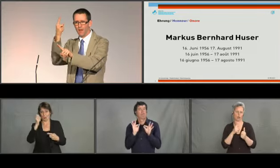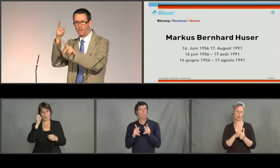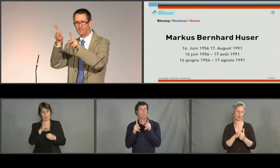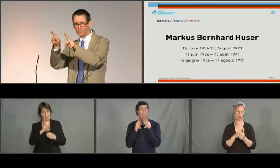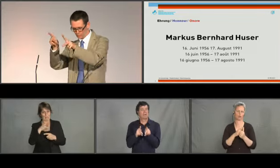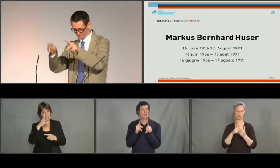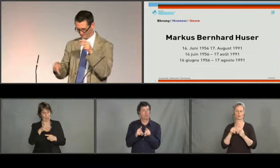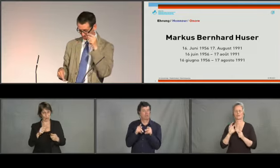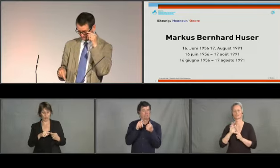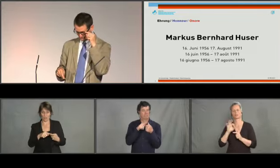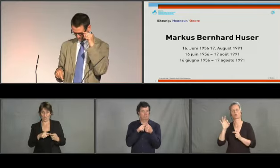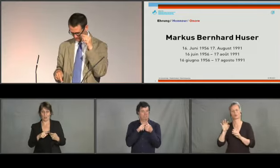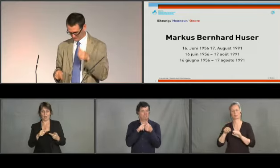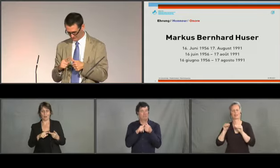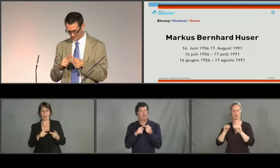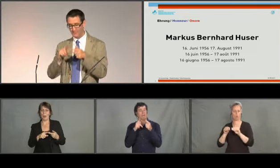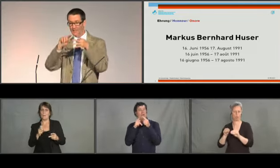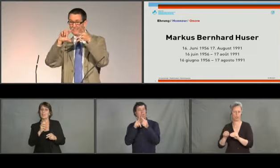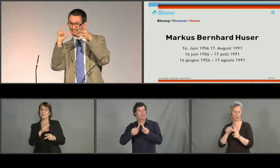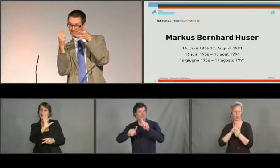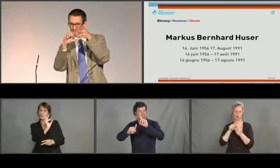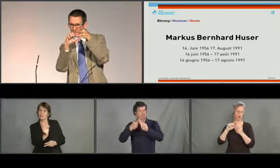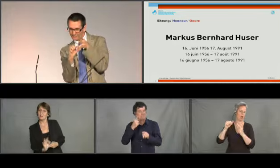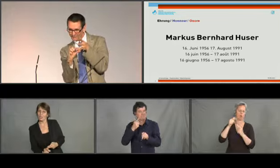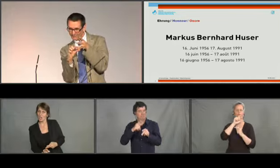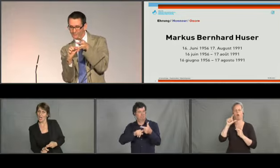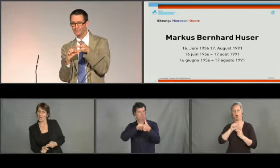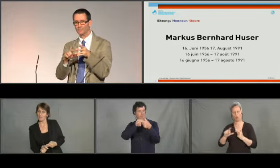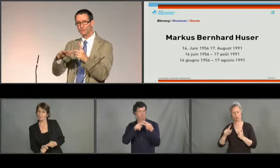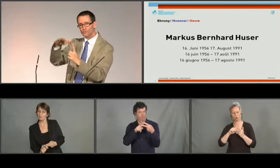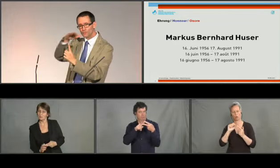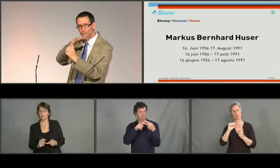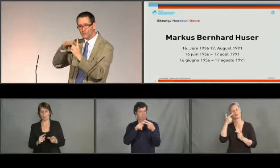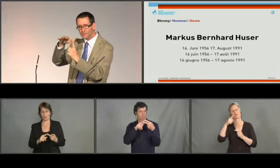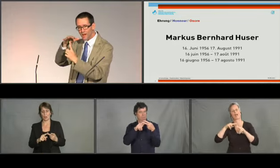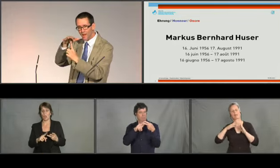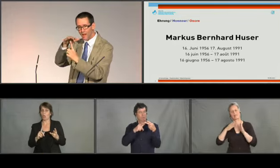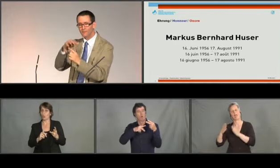Sonderpädagogik und die beiden Nebenfächer